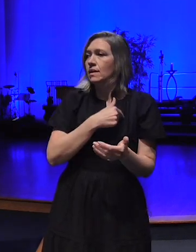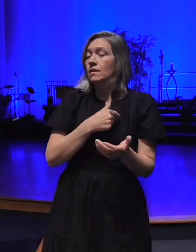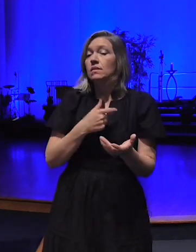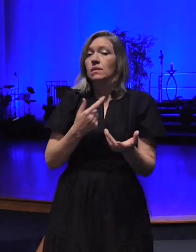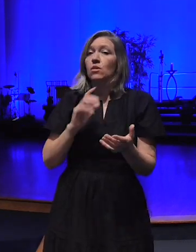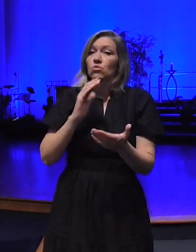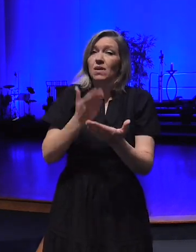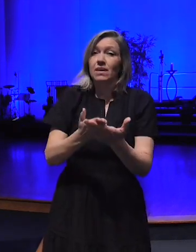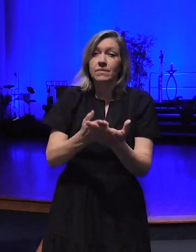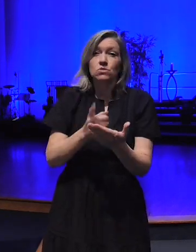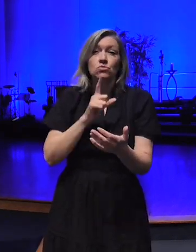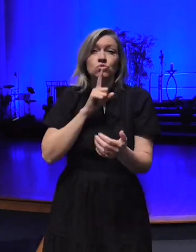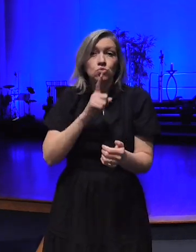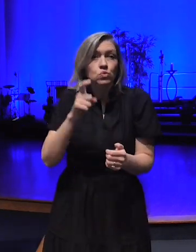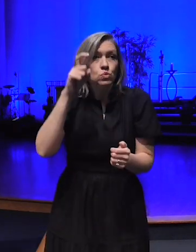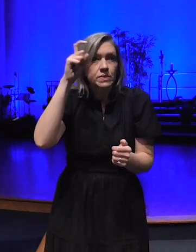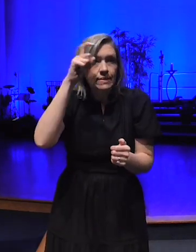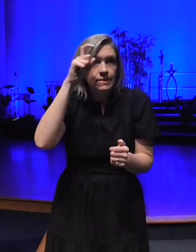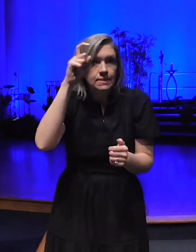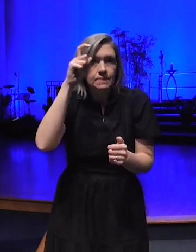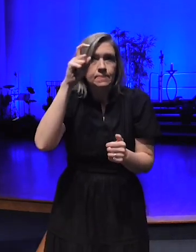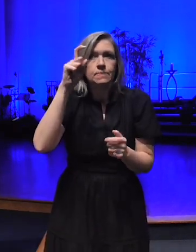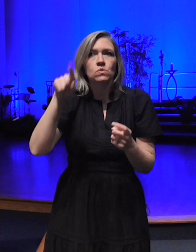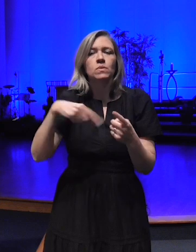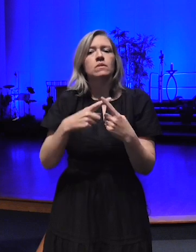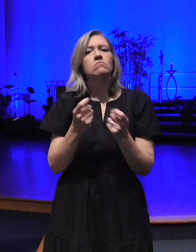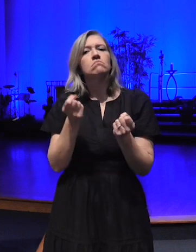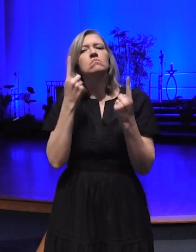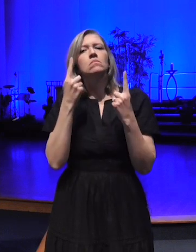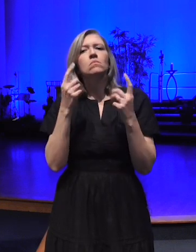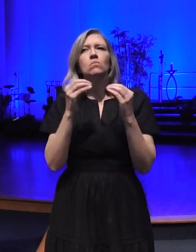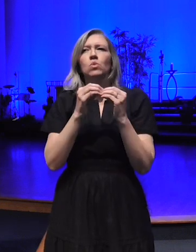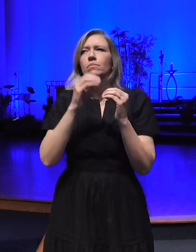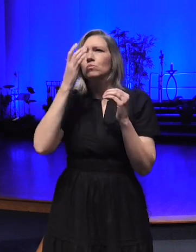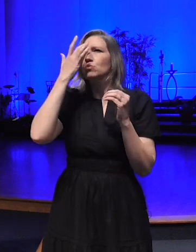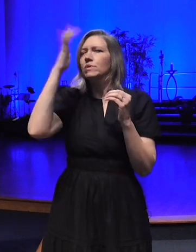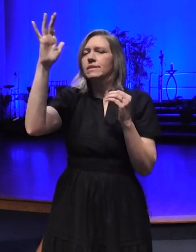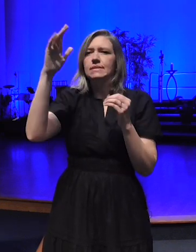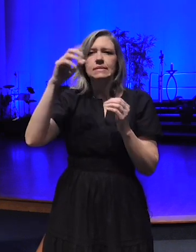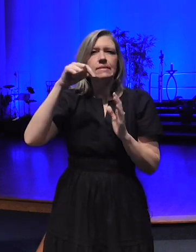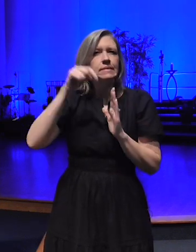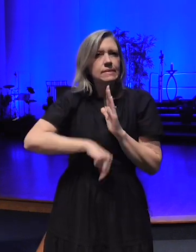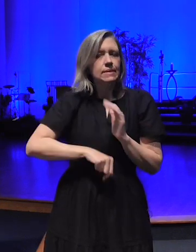cuando entendemos la Brillo de la realidad más profunda dentro de nosotros, el Ser Profundo, y comenzamos